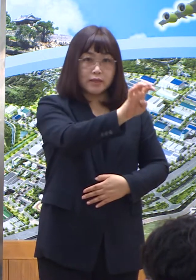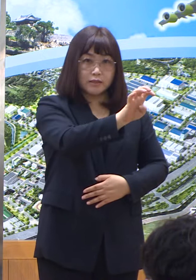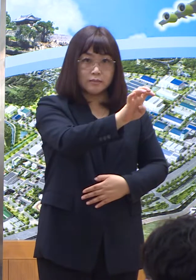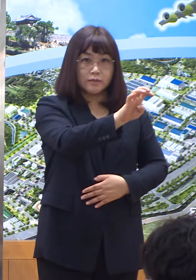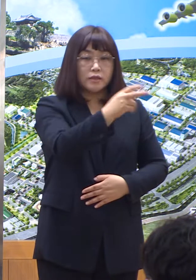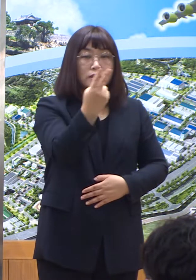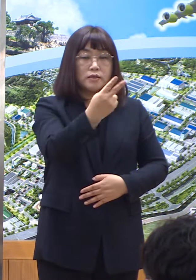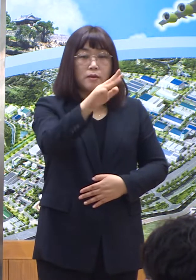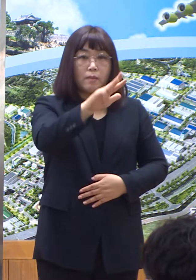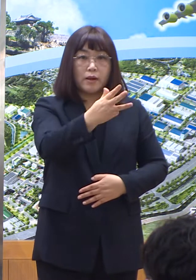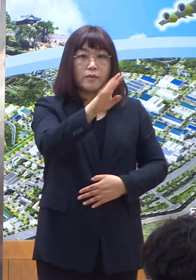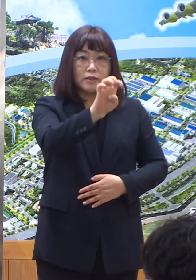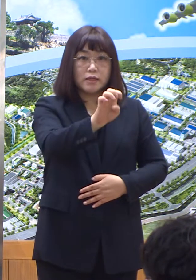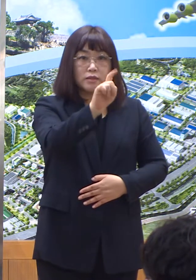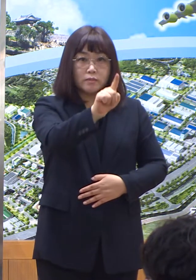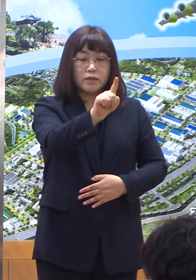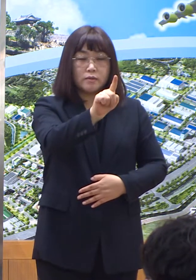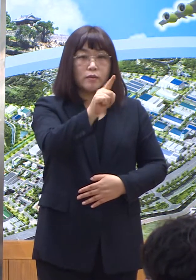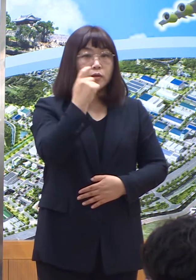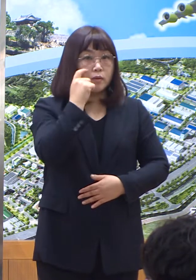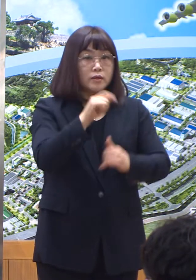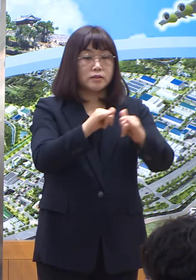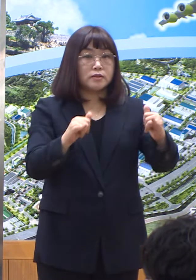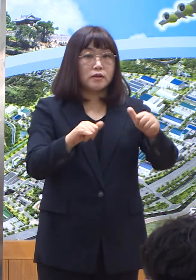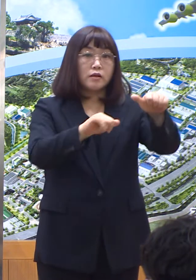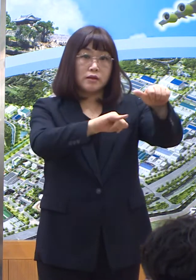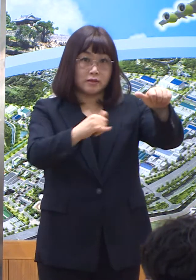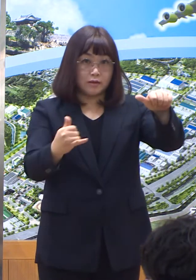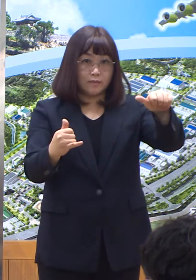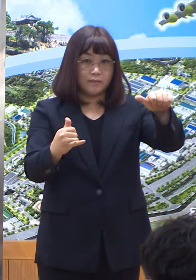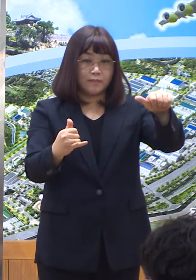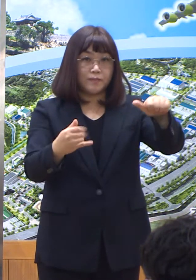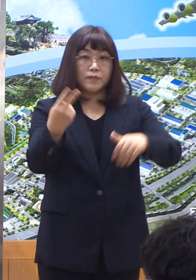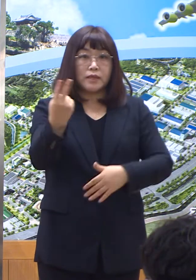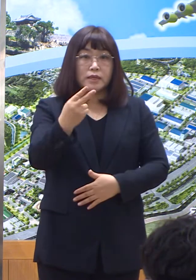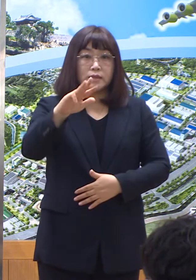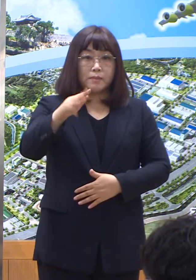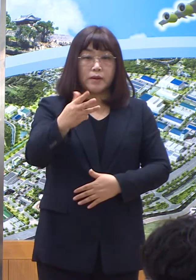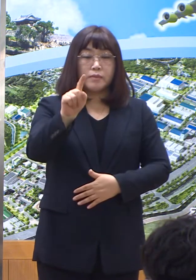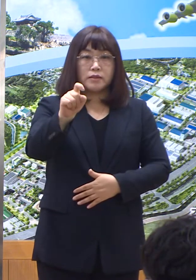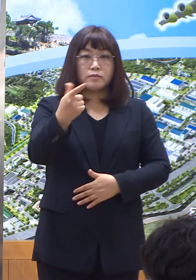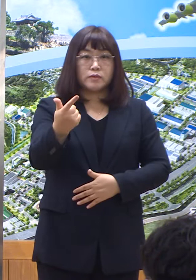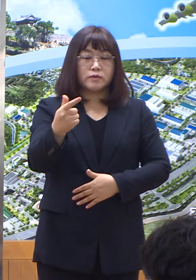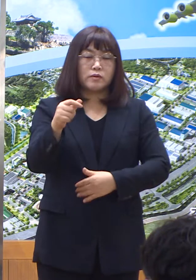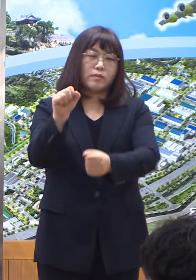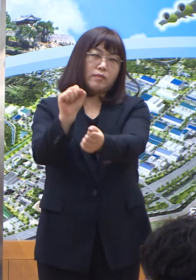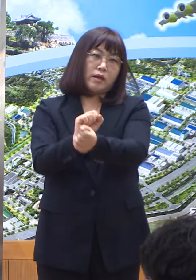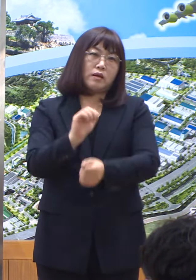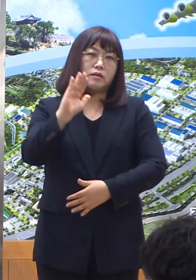2008년 41번 덩치가 우연 2800 16번의 적자의